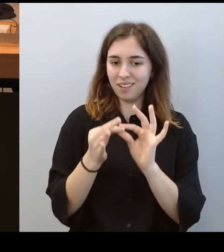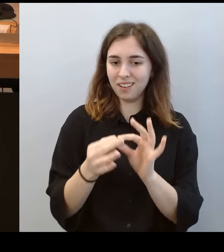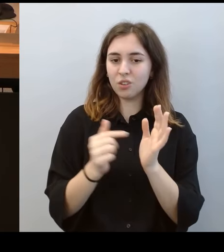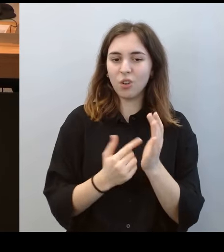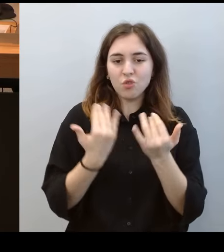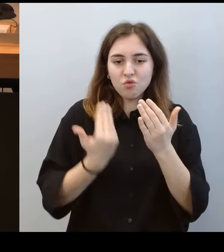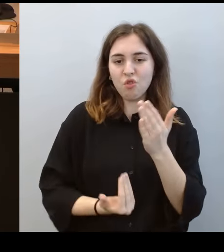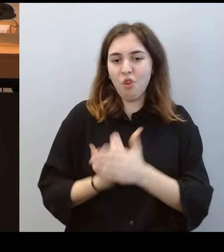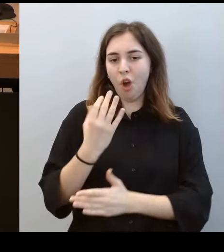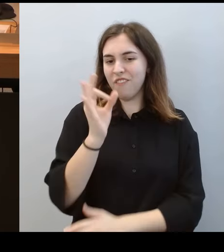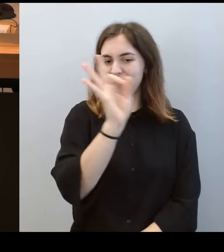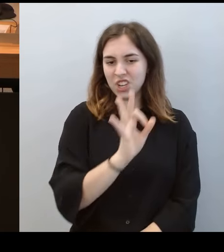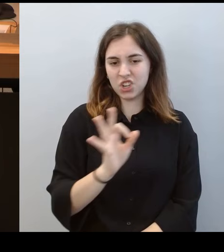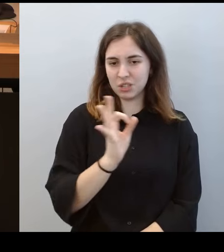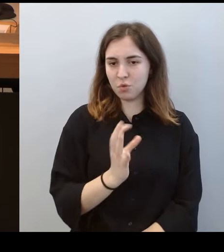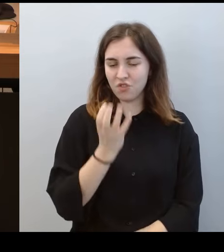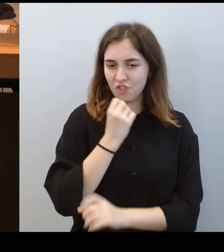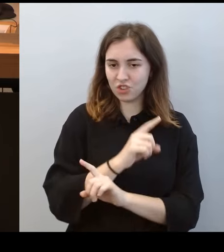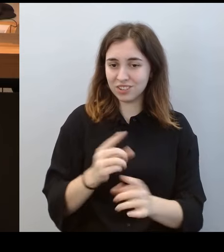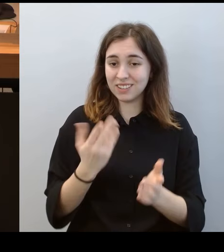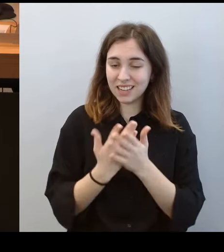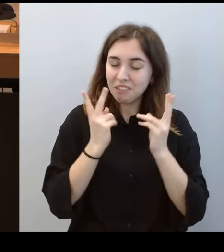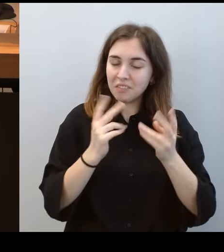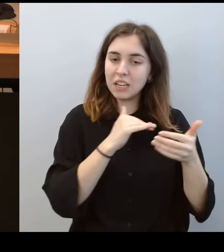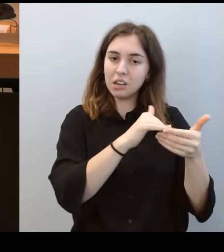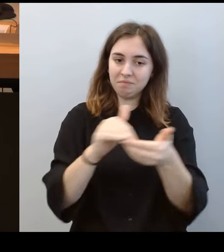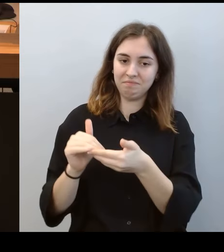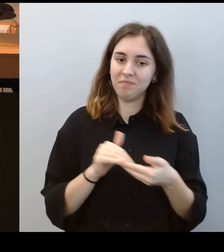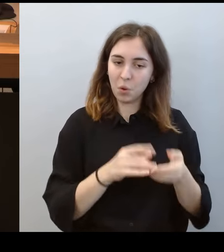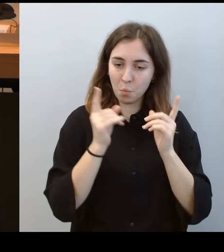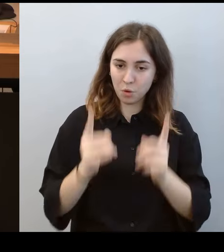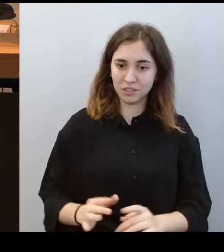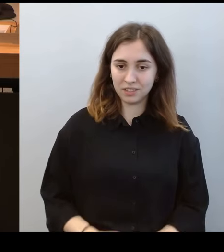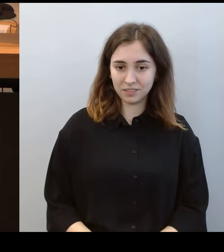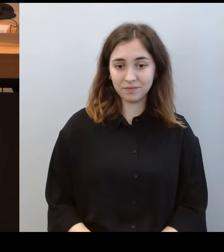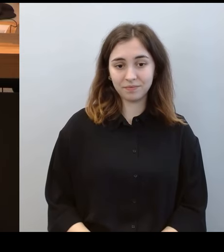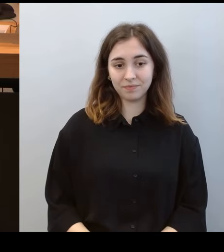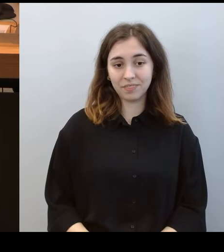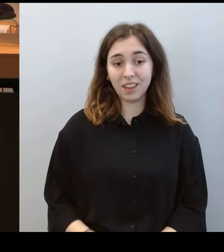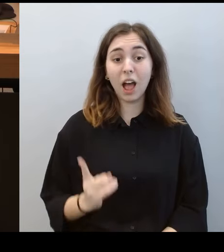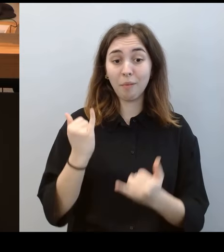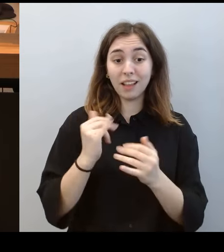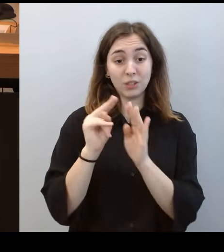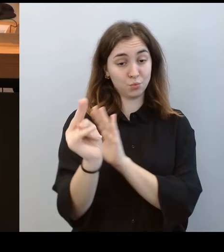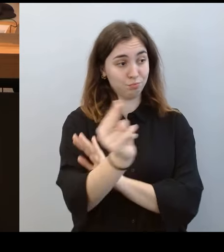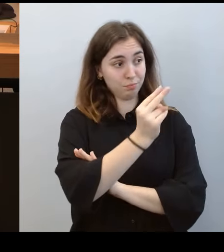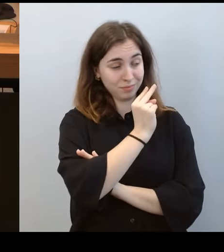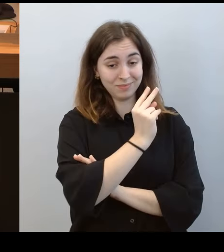So, aber jetzt gucken wir mal, wer einer der ersten war, der diese Forderung, aus Gaza niemanden aufzunehmen,